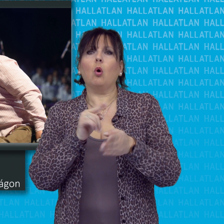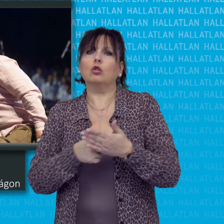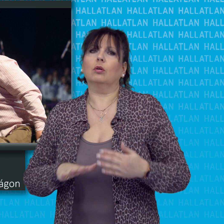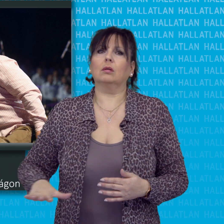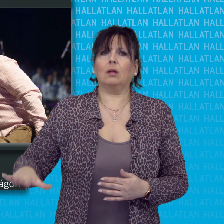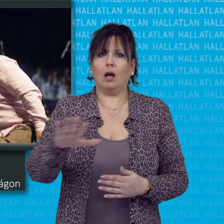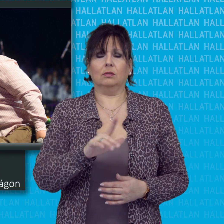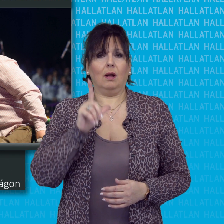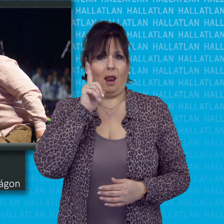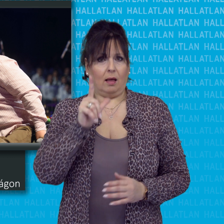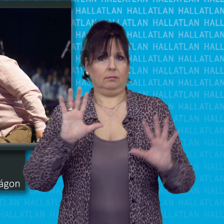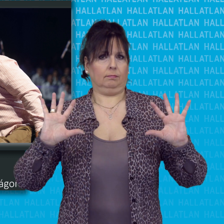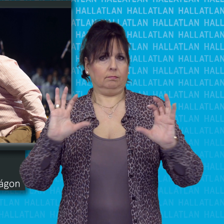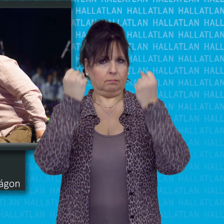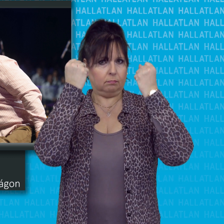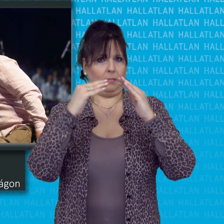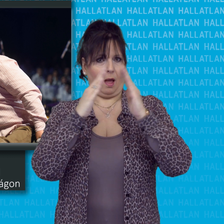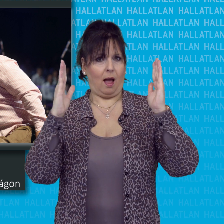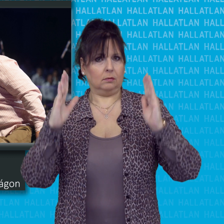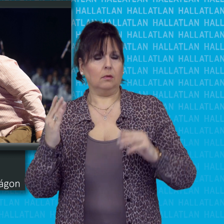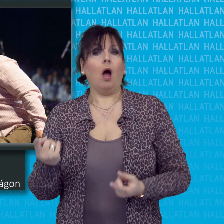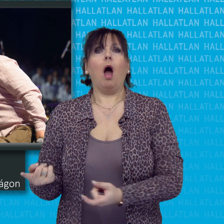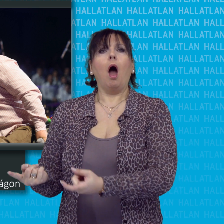hogy létrehoz egy házat a sorstársaknak, munkatársaknak,